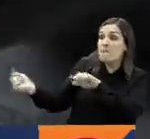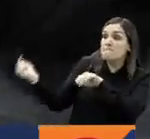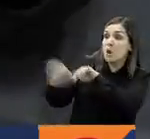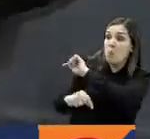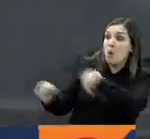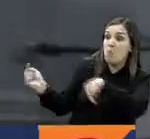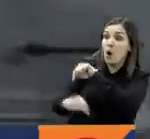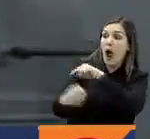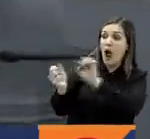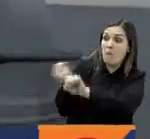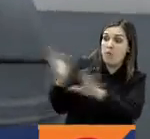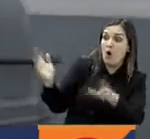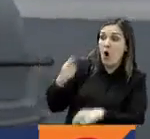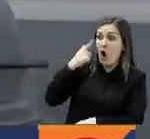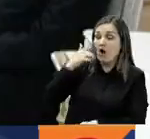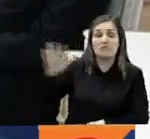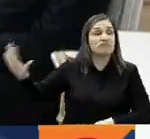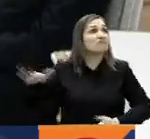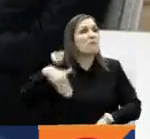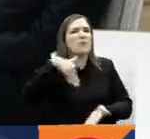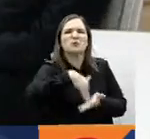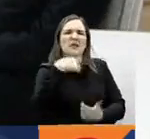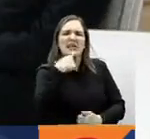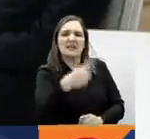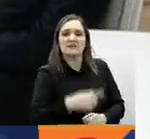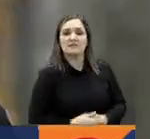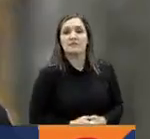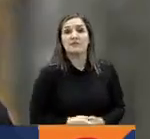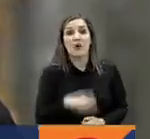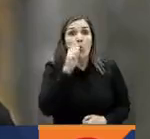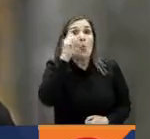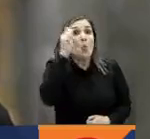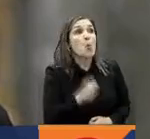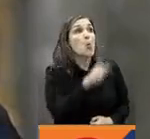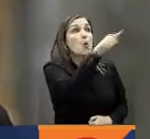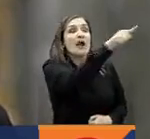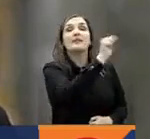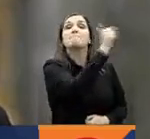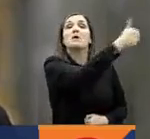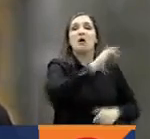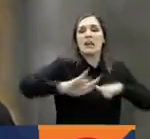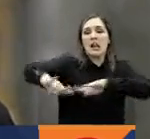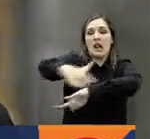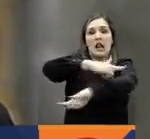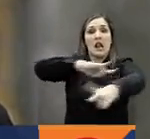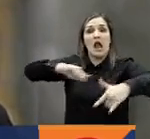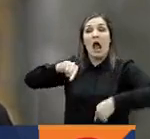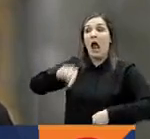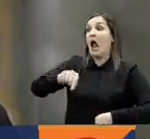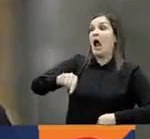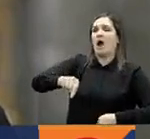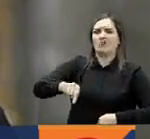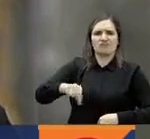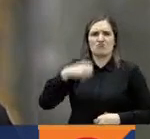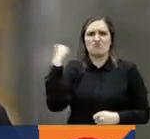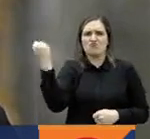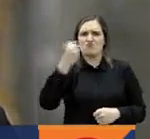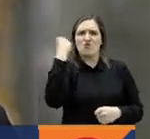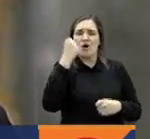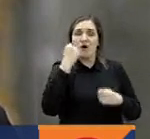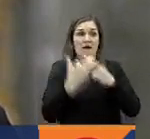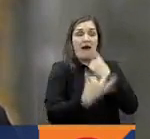LA CASA BL POSICIONEN ZZZ